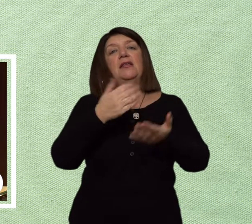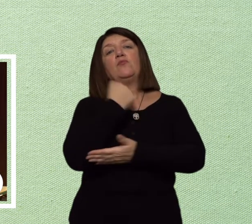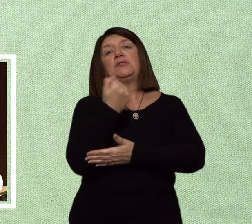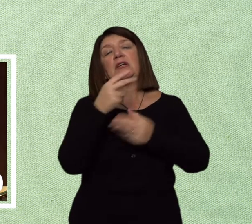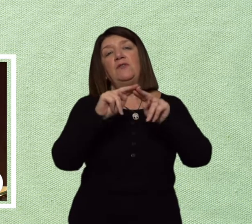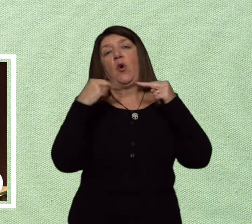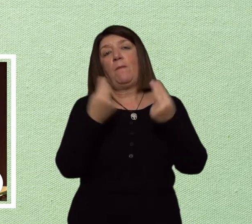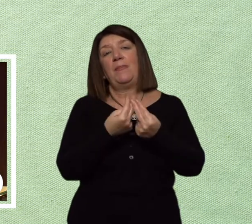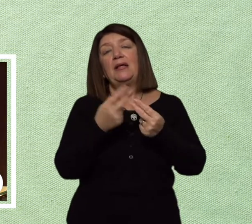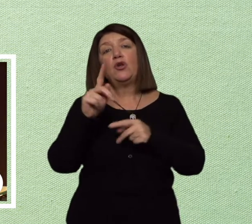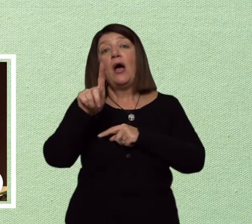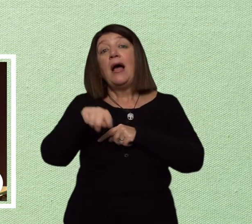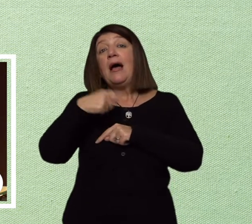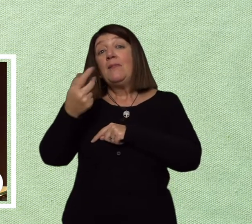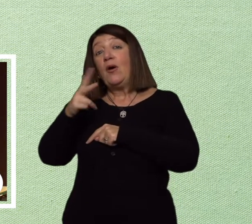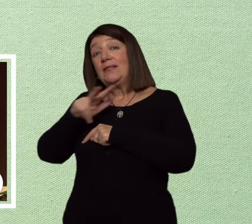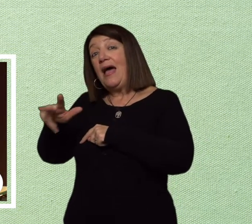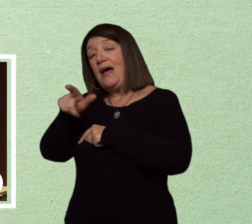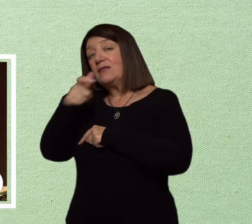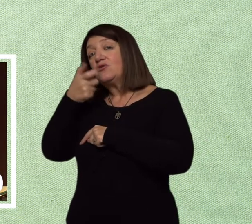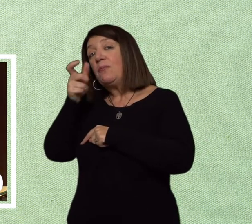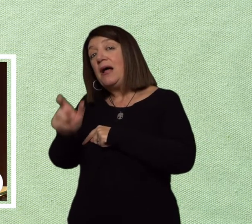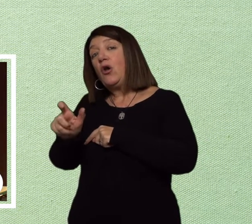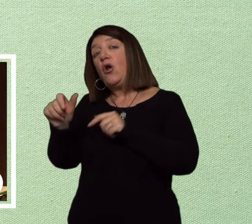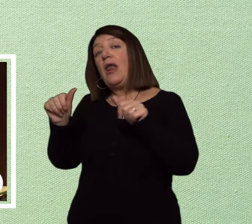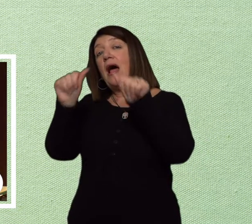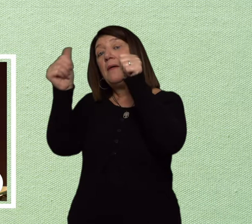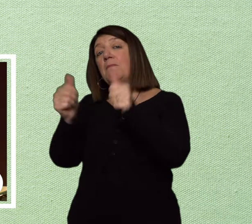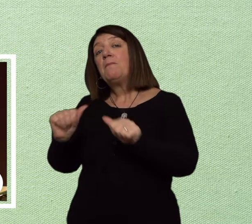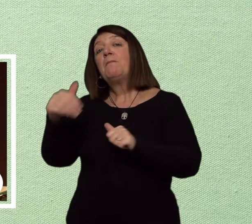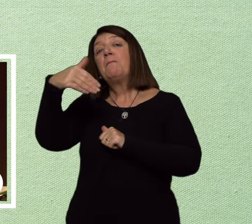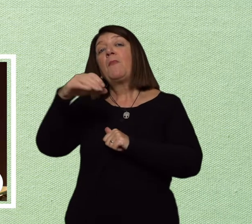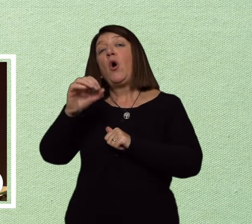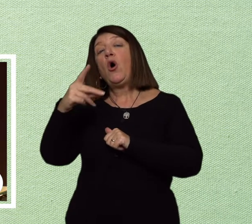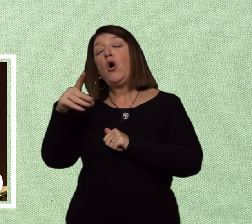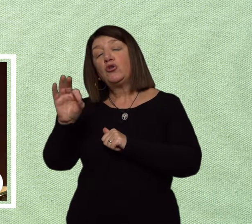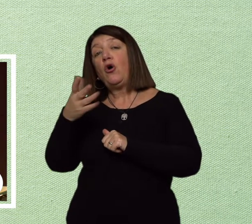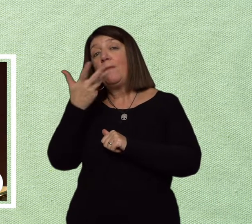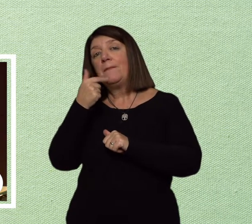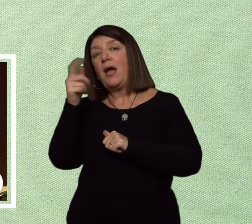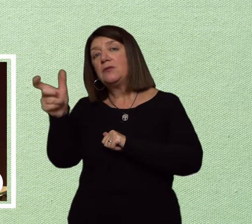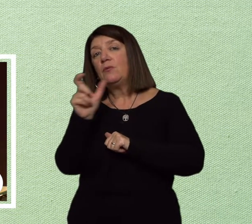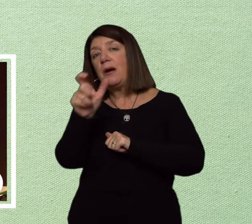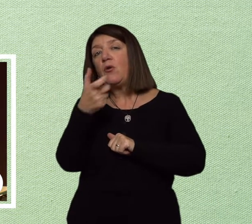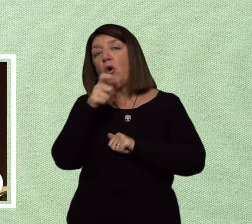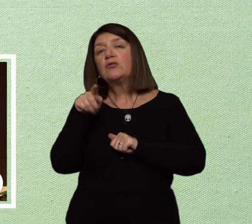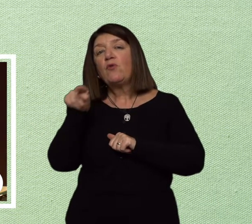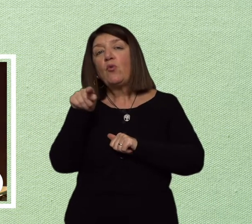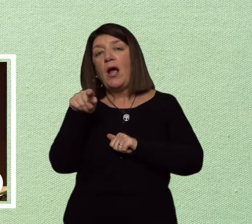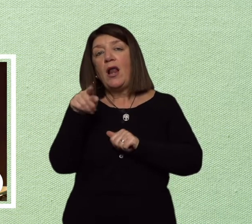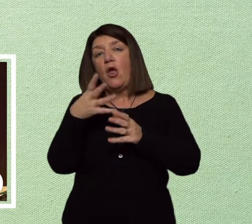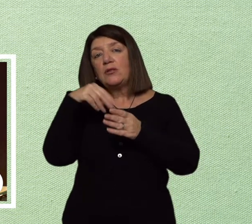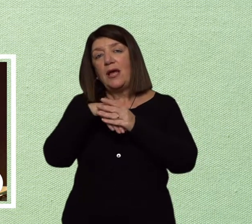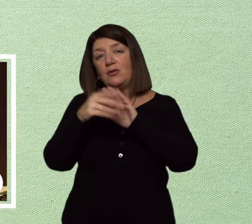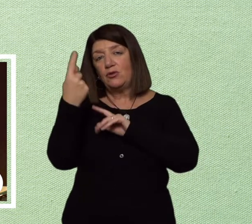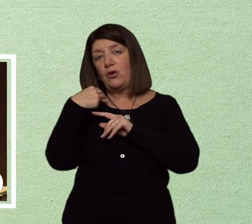mi è piaciuta la parola "modo" perché racchiude tra le altre cose quello che dicevi legata alla